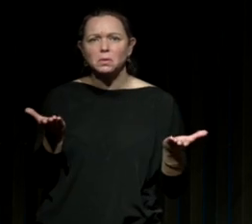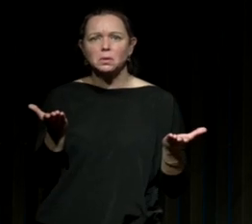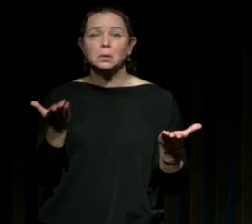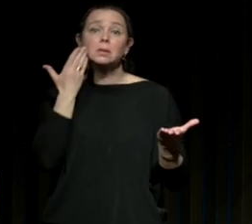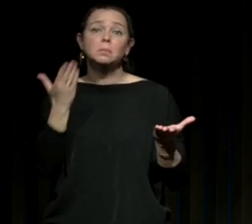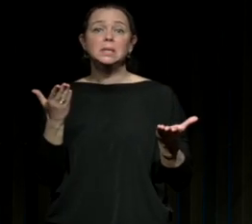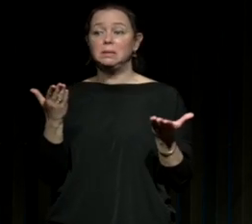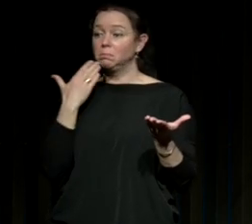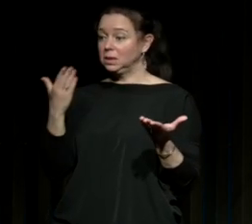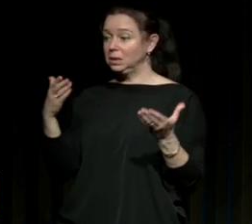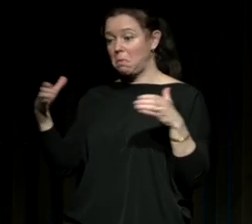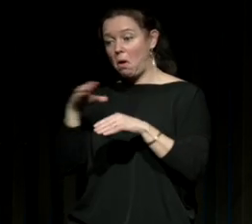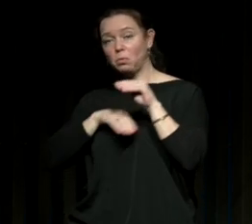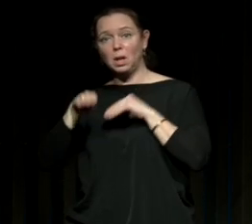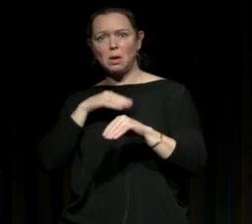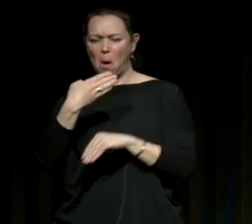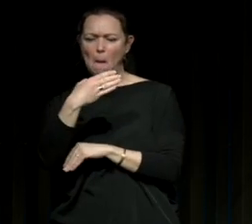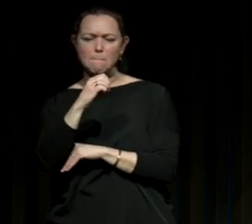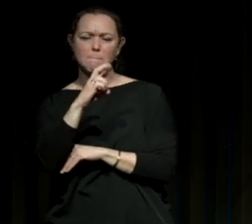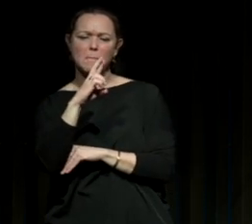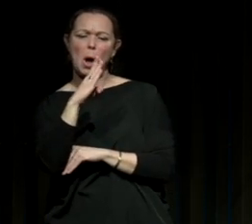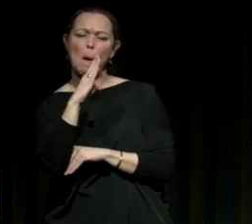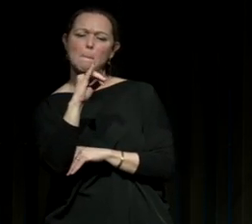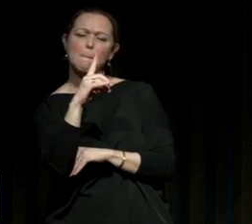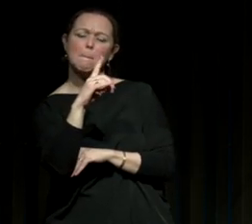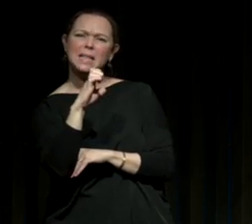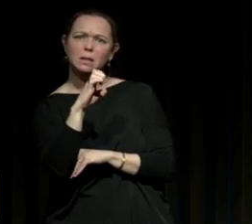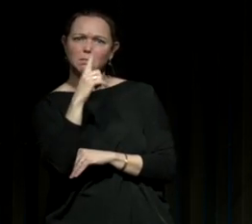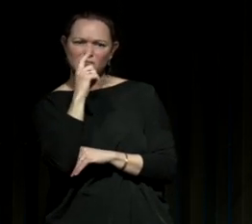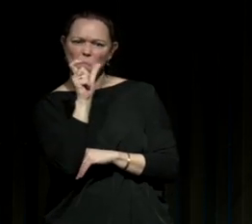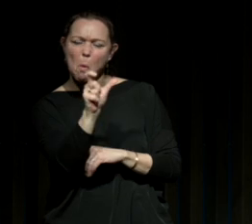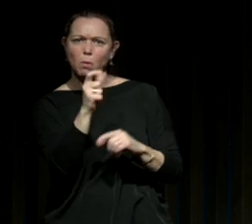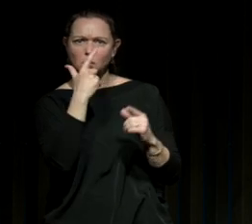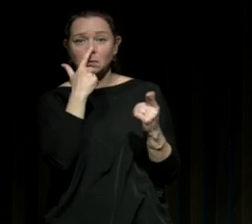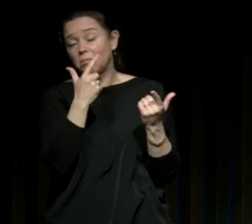milieu soignants morbide la morbidité en fait ça fait référence aux complications en est pas à la